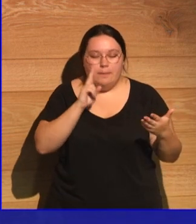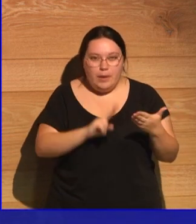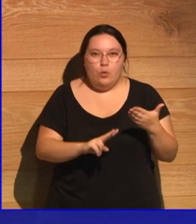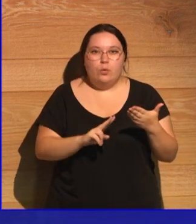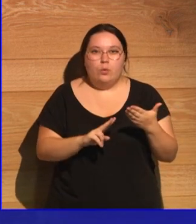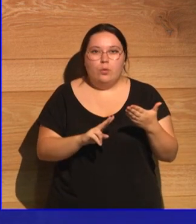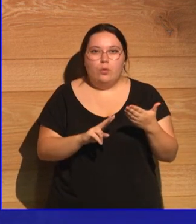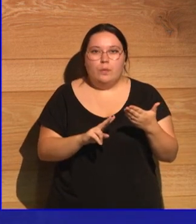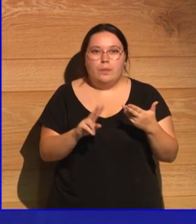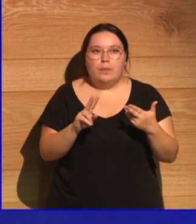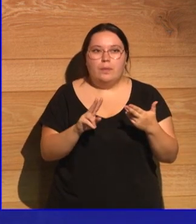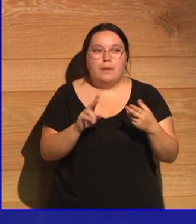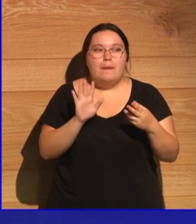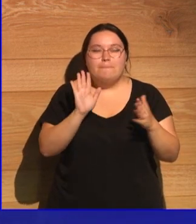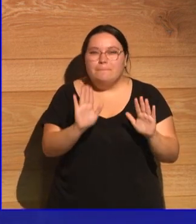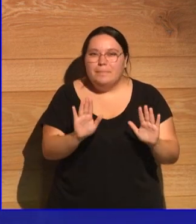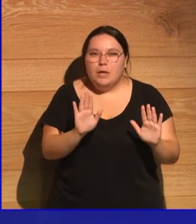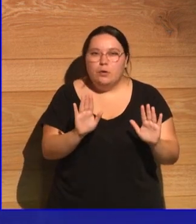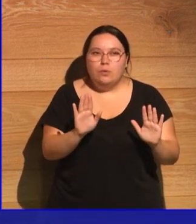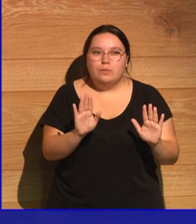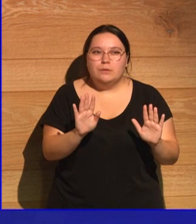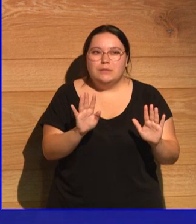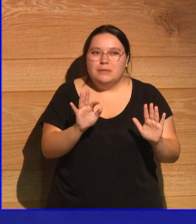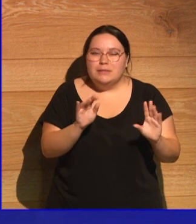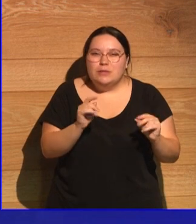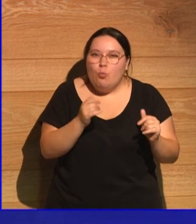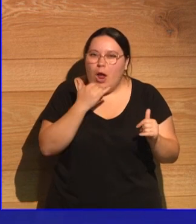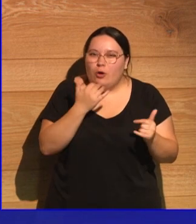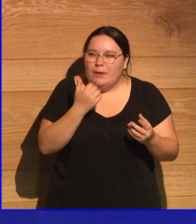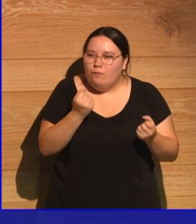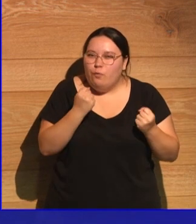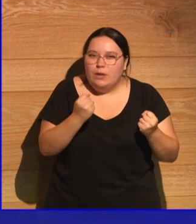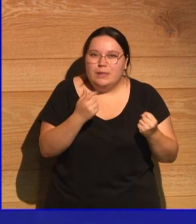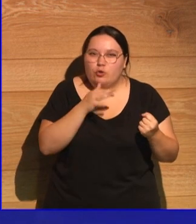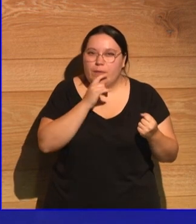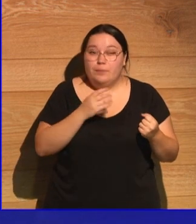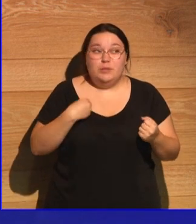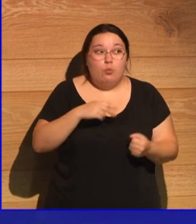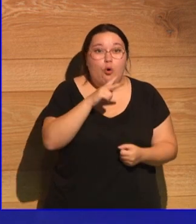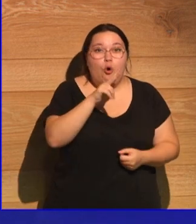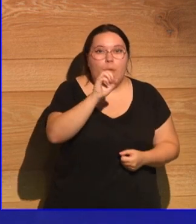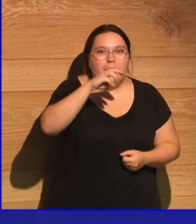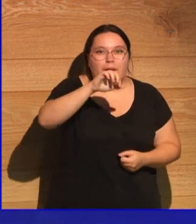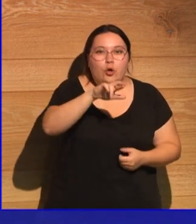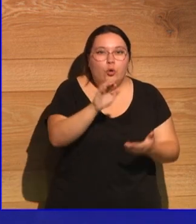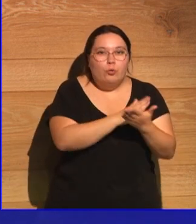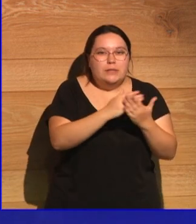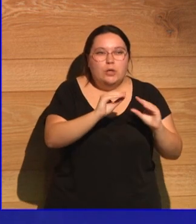en los versos de Virgilio, pero no lo sé. No, no me toca tanto como la poesía de Homero. Quería entonces hay que volver.